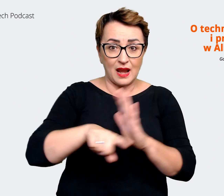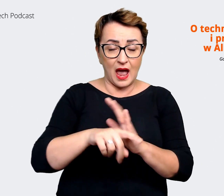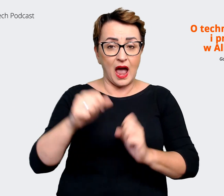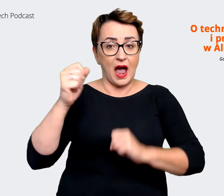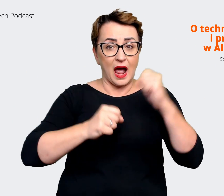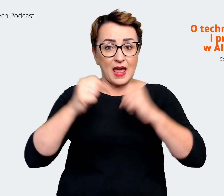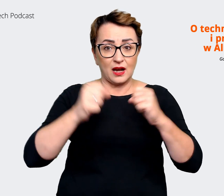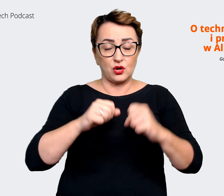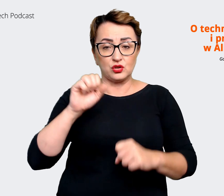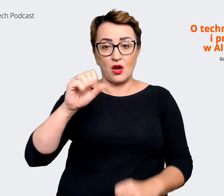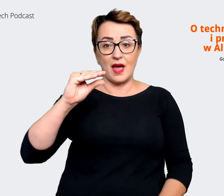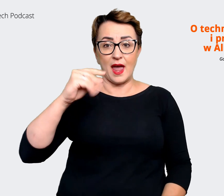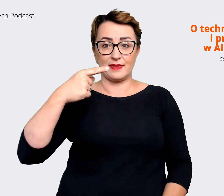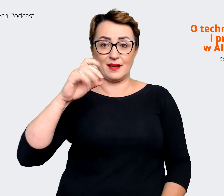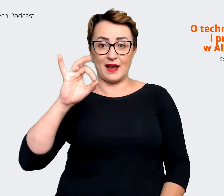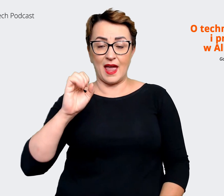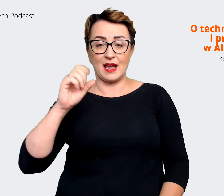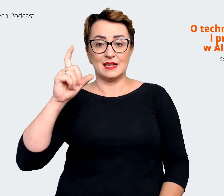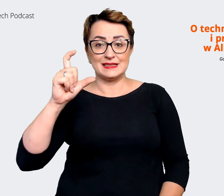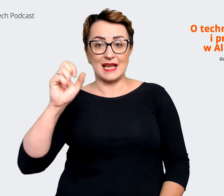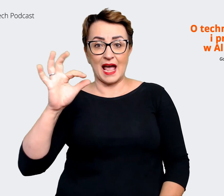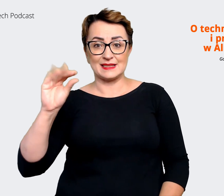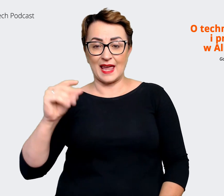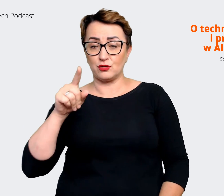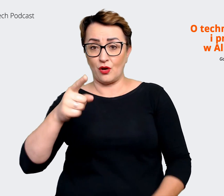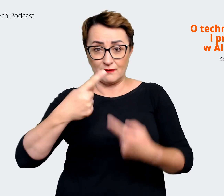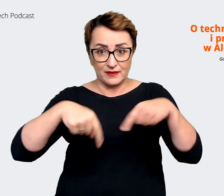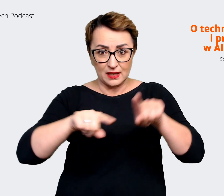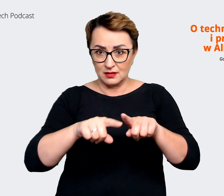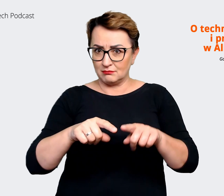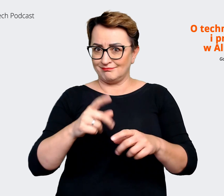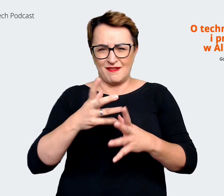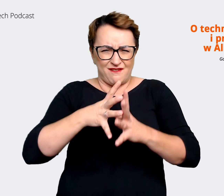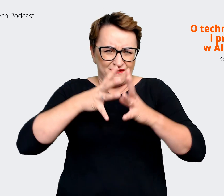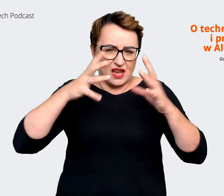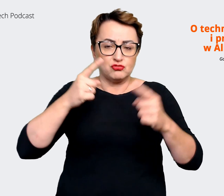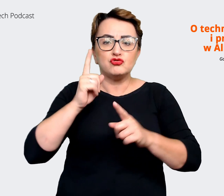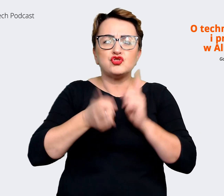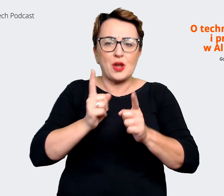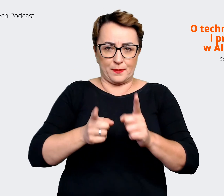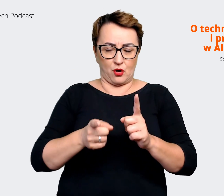case... To jest case, które się szybko realizuje. Tomasz: Zespół, który nam pomagał śmiał się z nas,